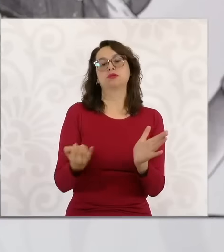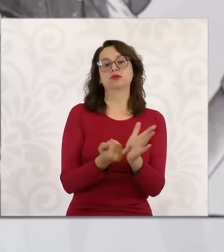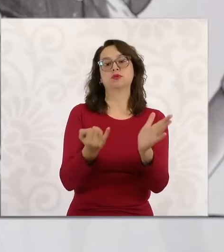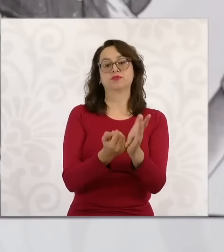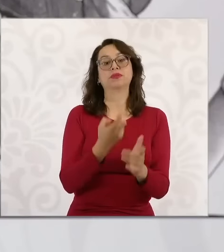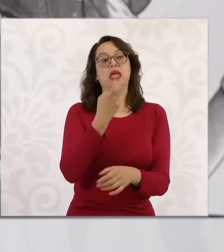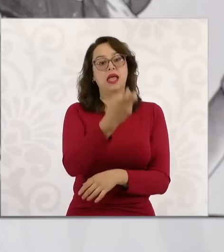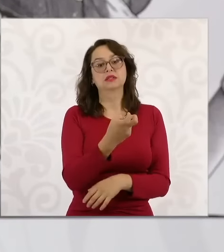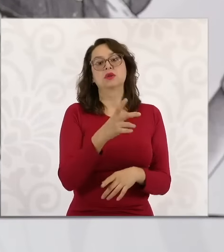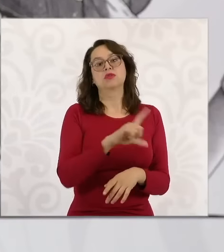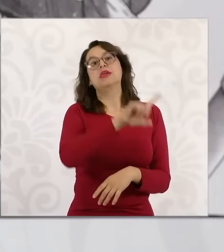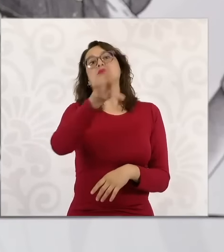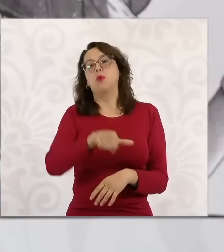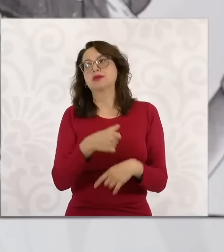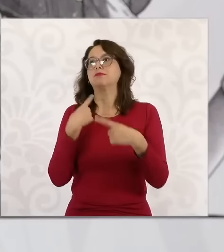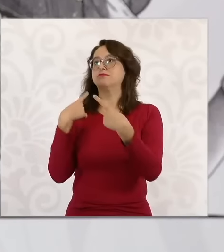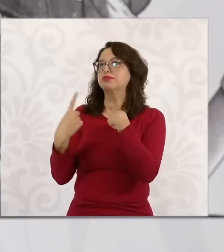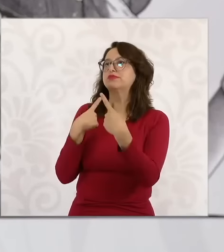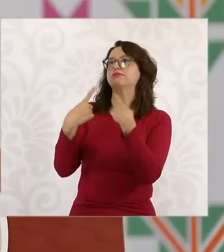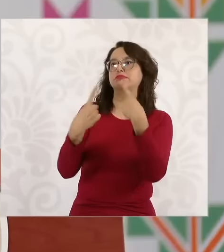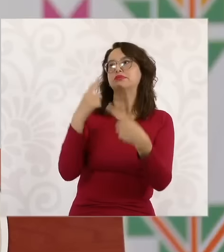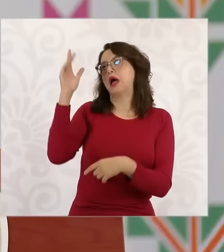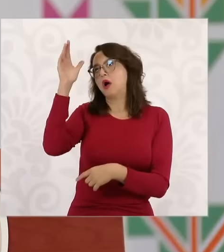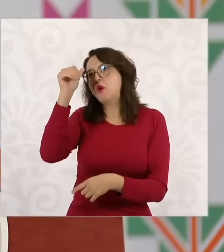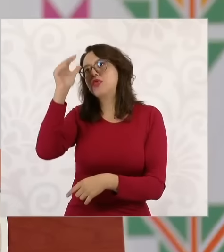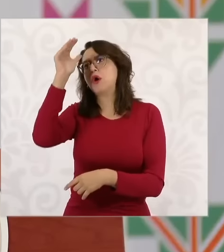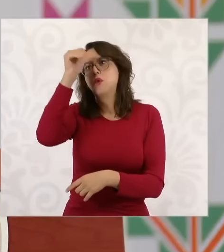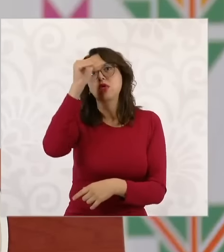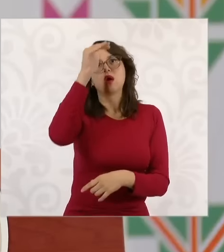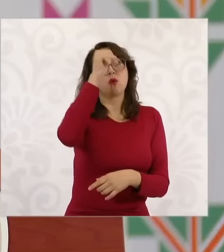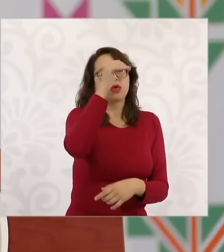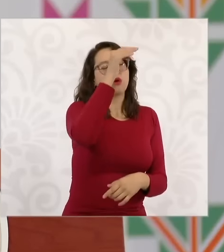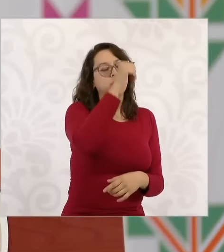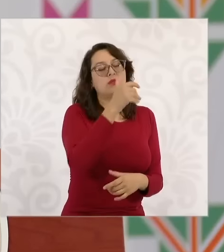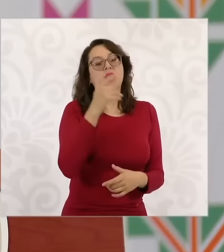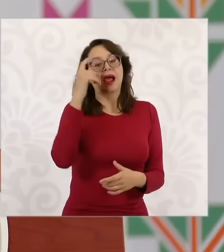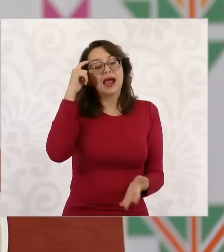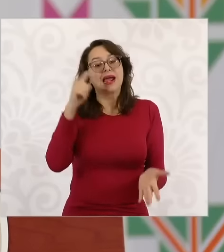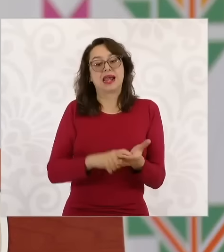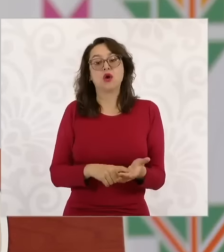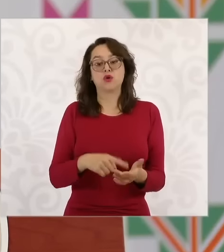acuerdos con distintos países y sí creo que sería muy bueno eh un acuerdo entre China y